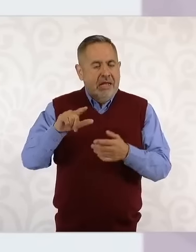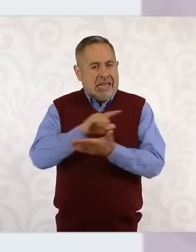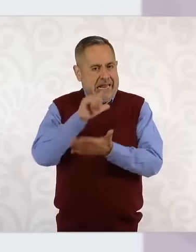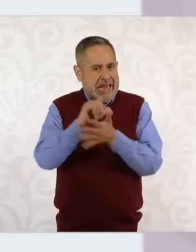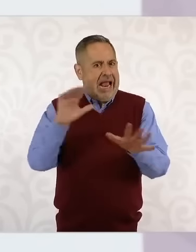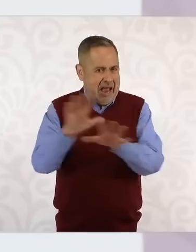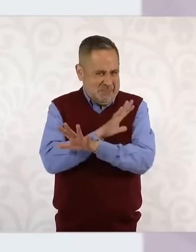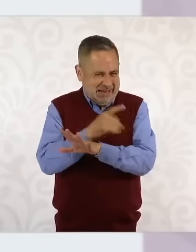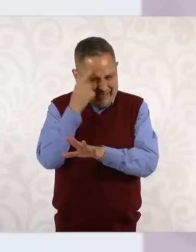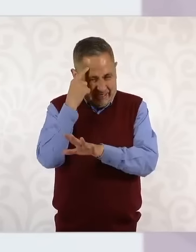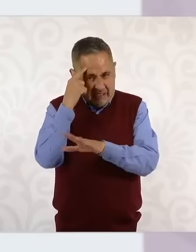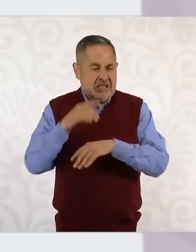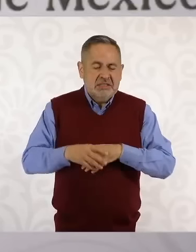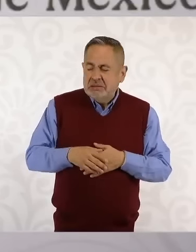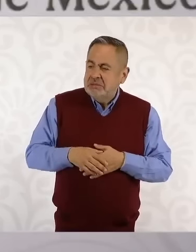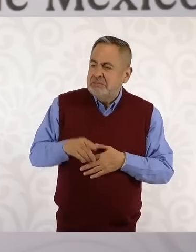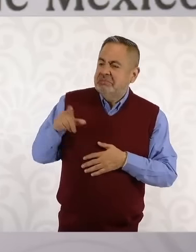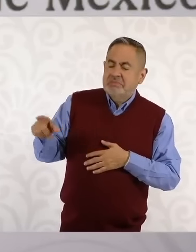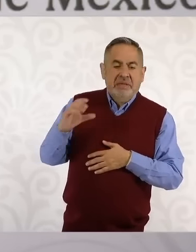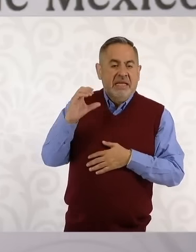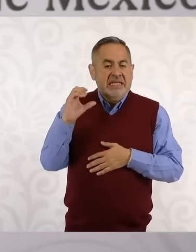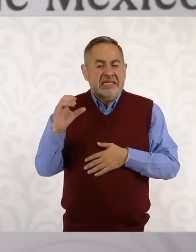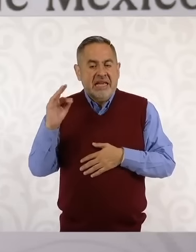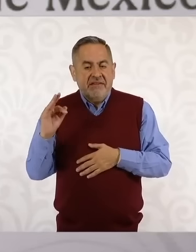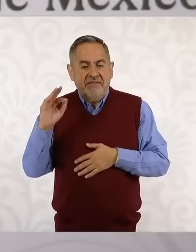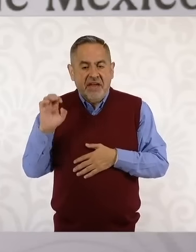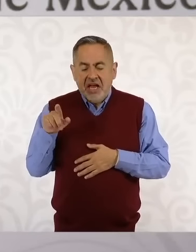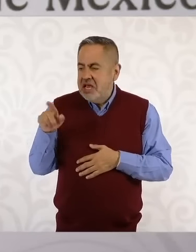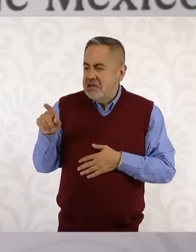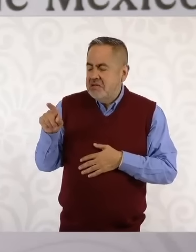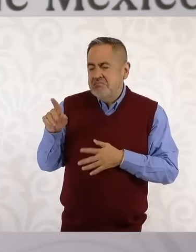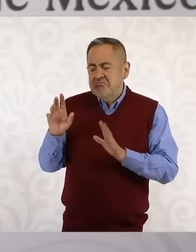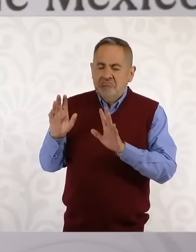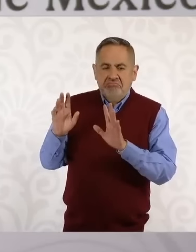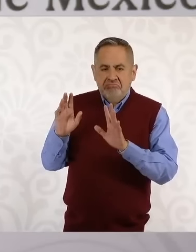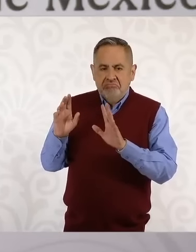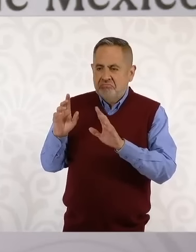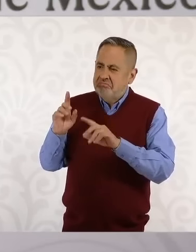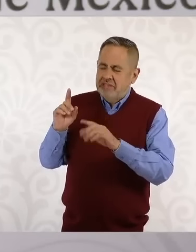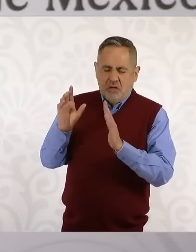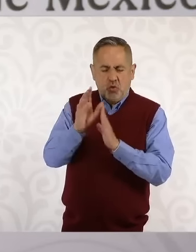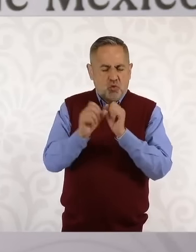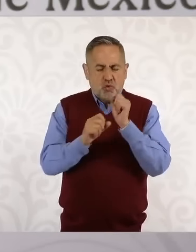Le dan a Comisión Federal de Electricidad un nuevo nombre en la Constitución que era empresa